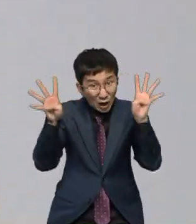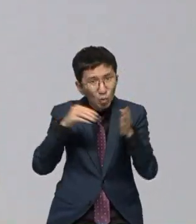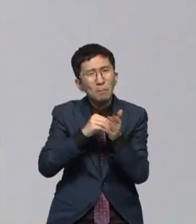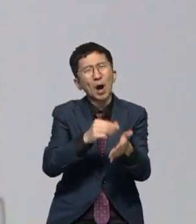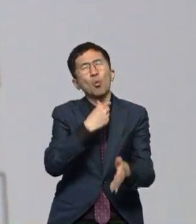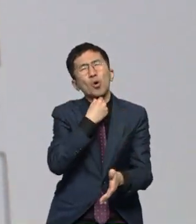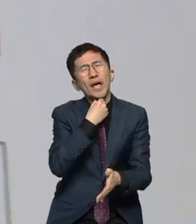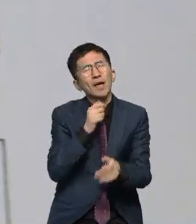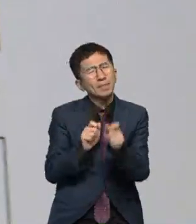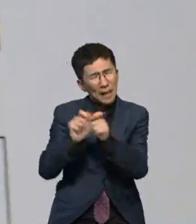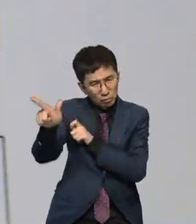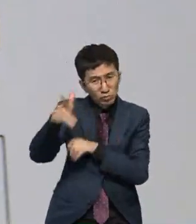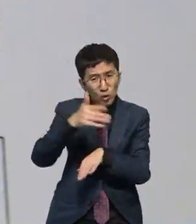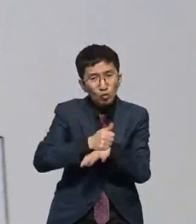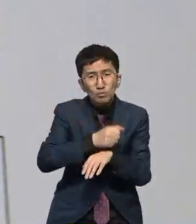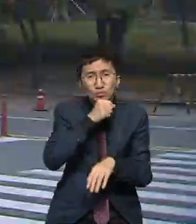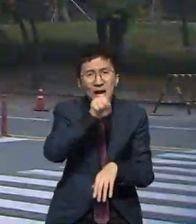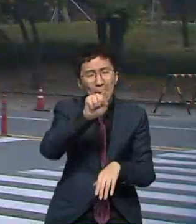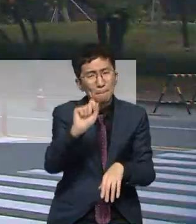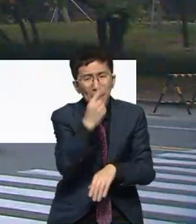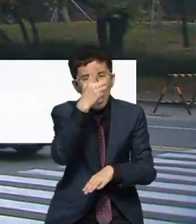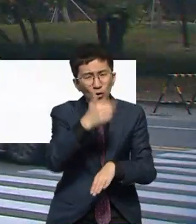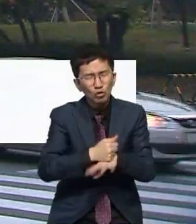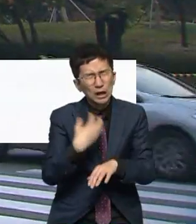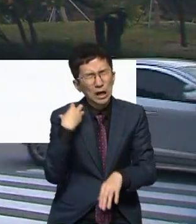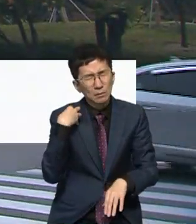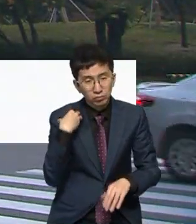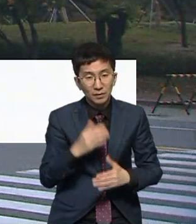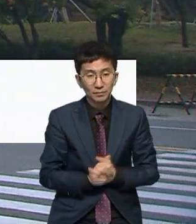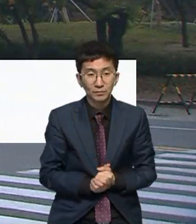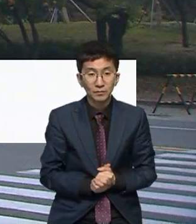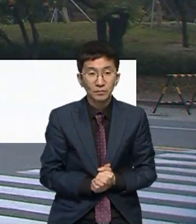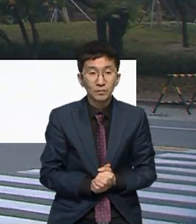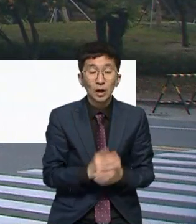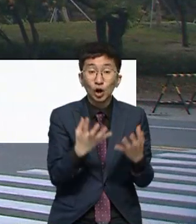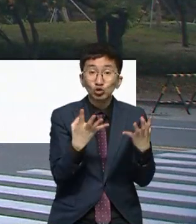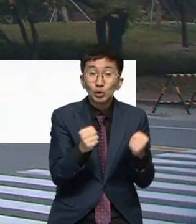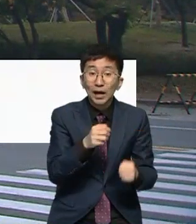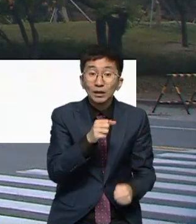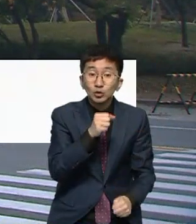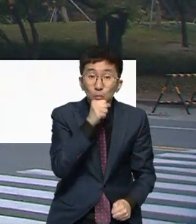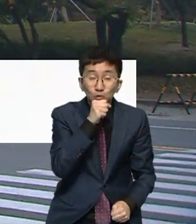커졌습니다.